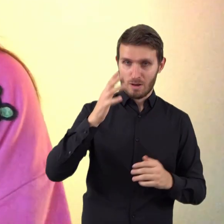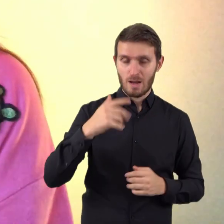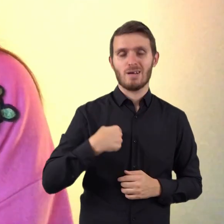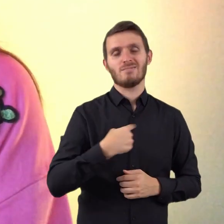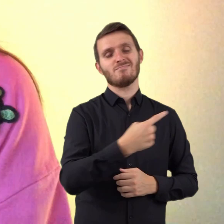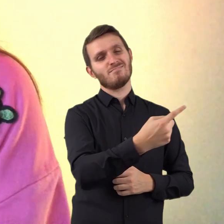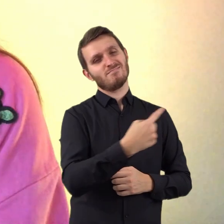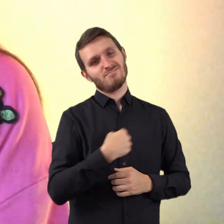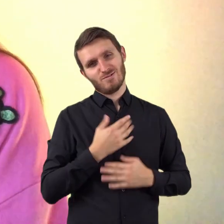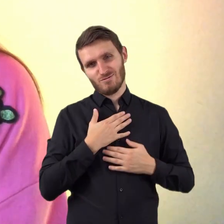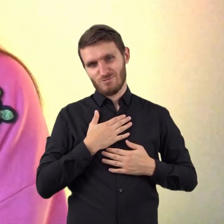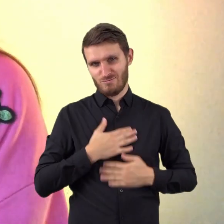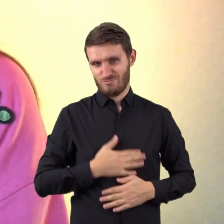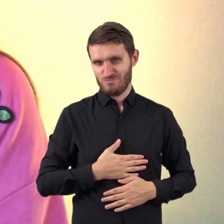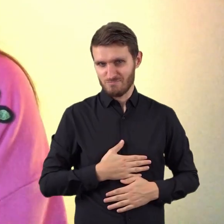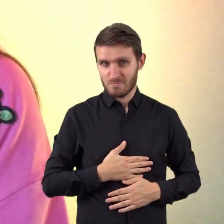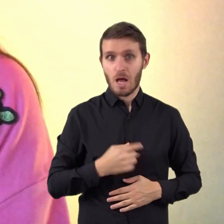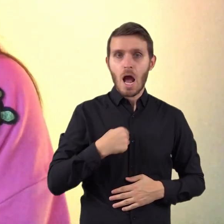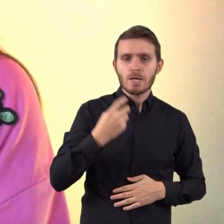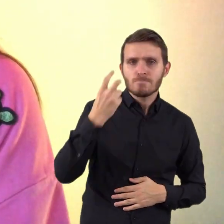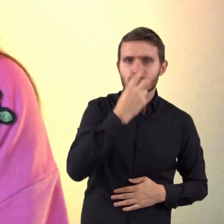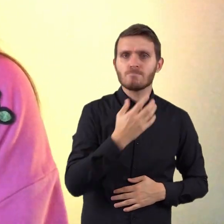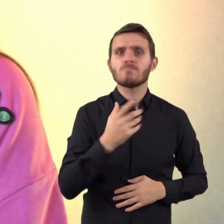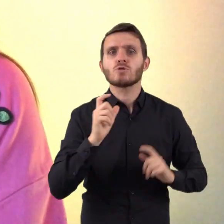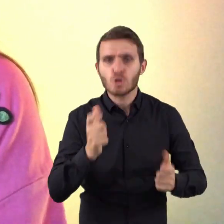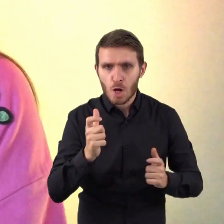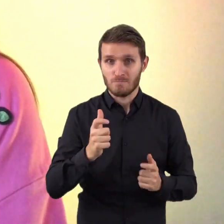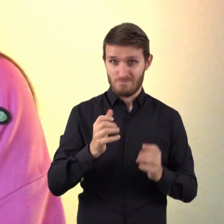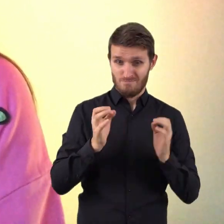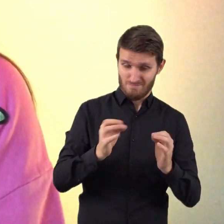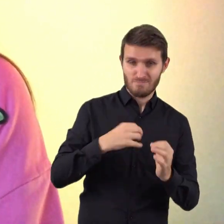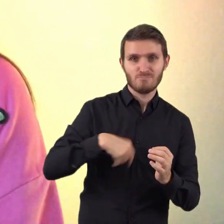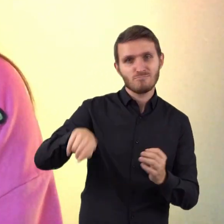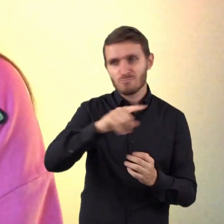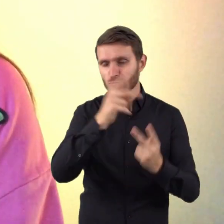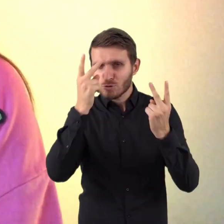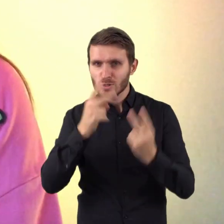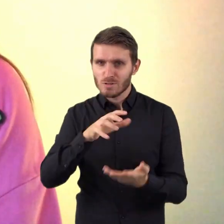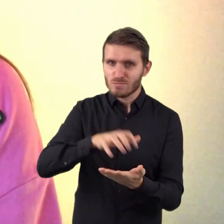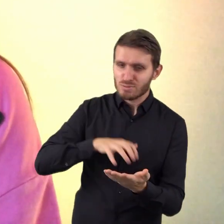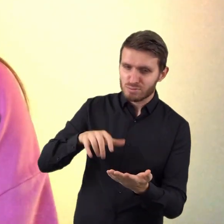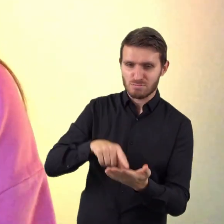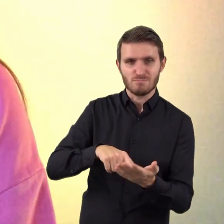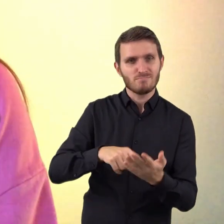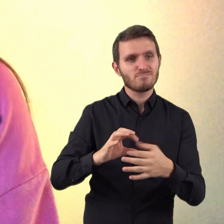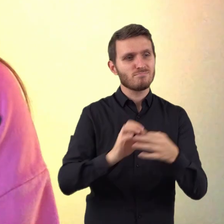Interesujące jest dla mnie to, że kiedy dziś czytamy teksty dotyczące tego projektu